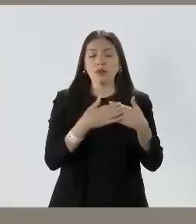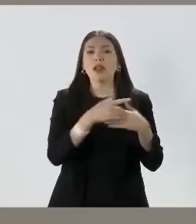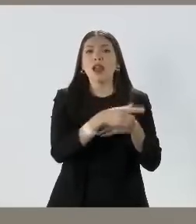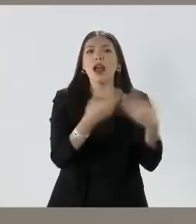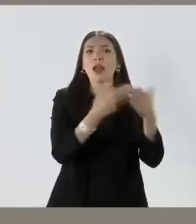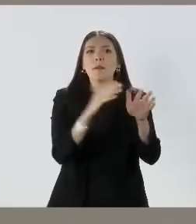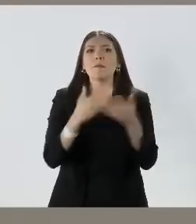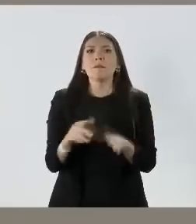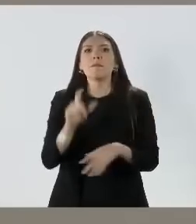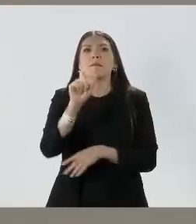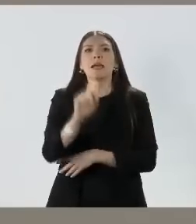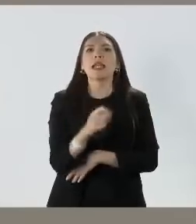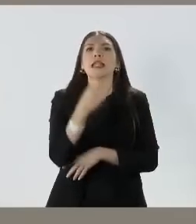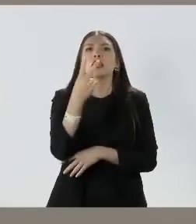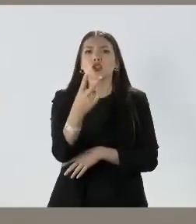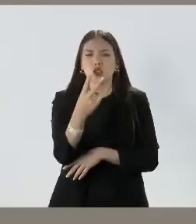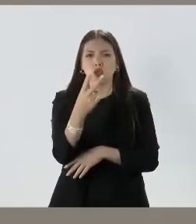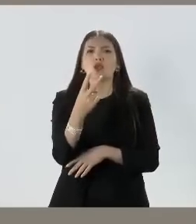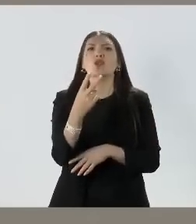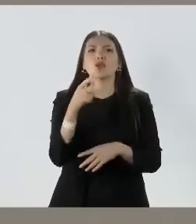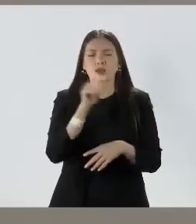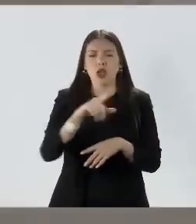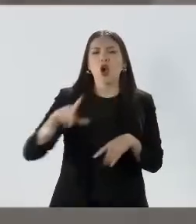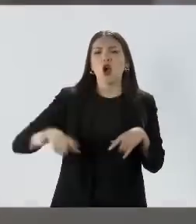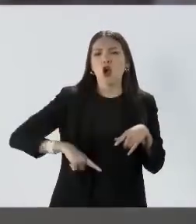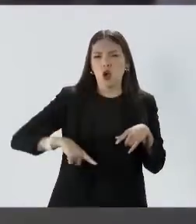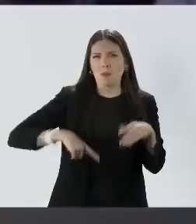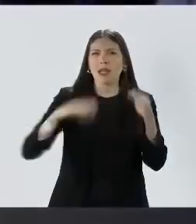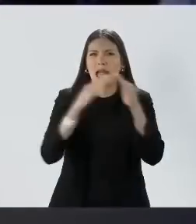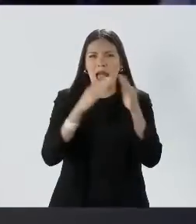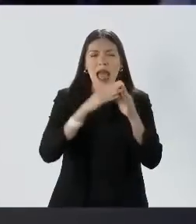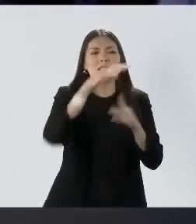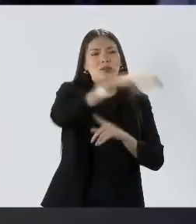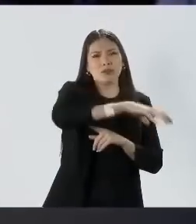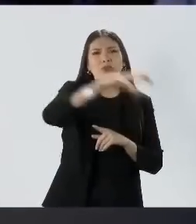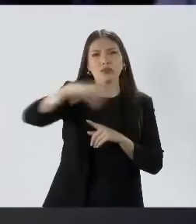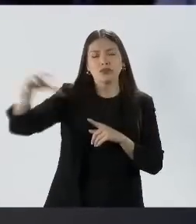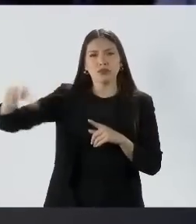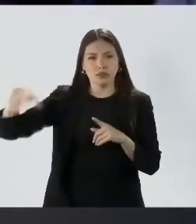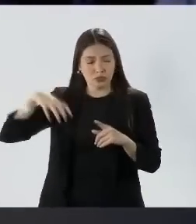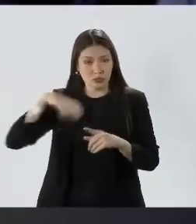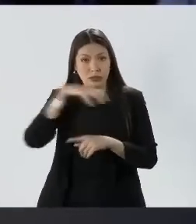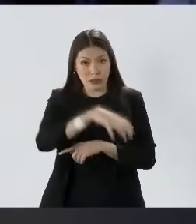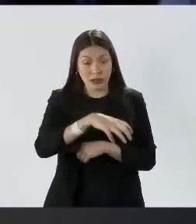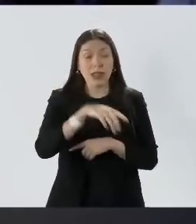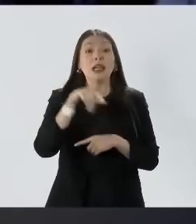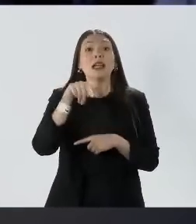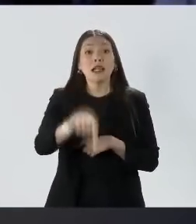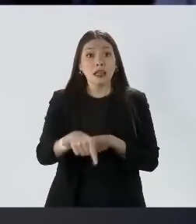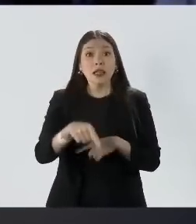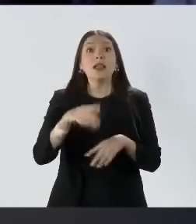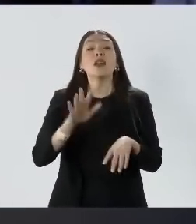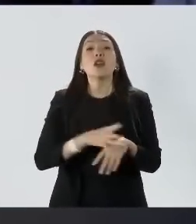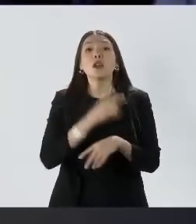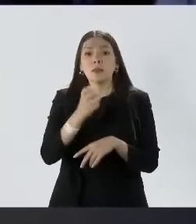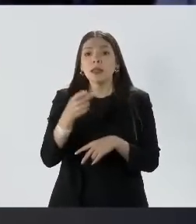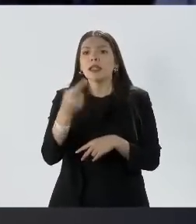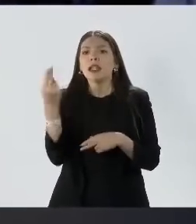una y las más grandes tendrán más gobernar con la gente también significa escucharla